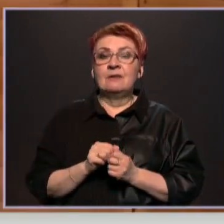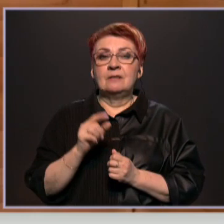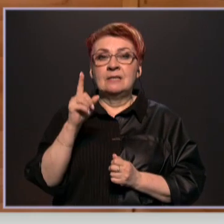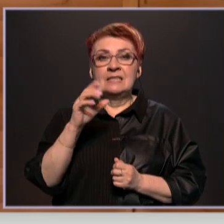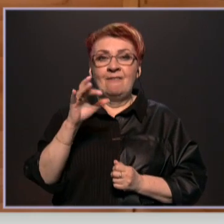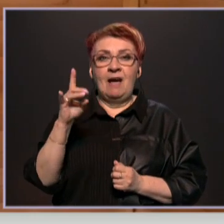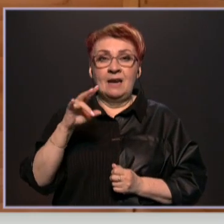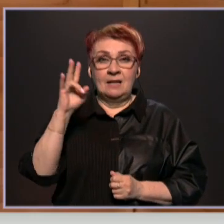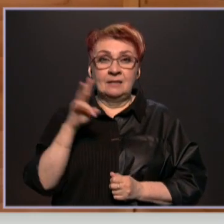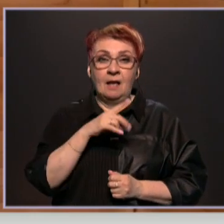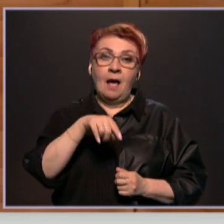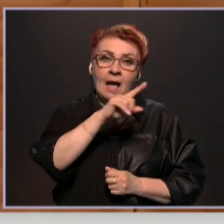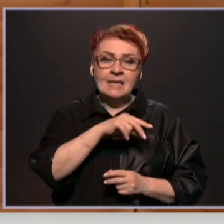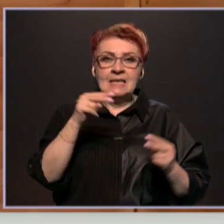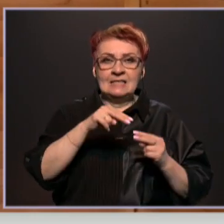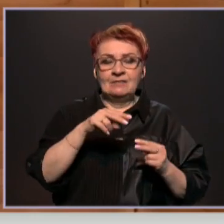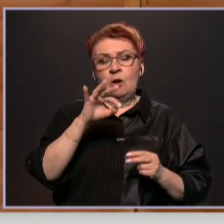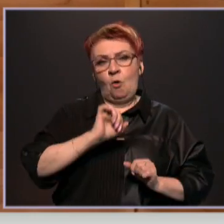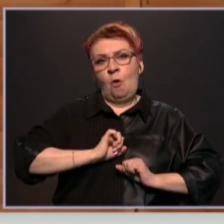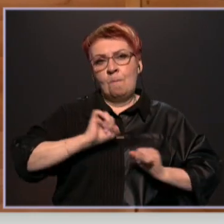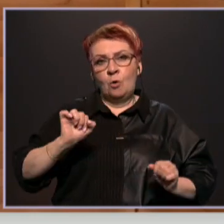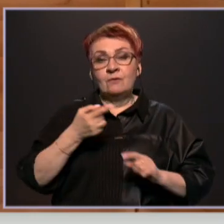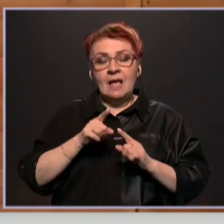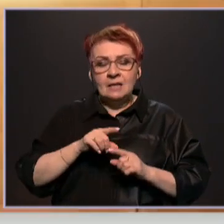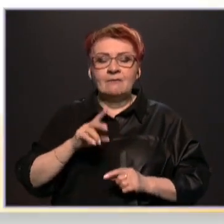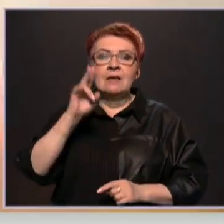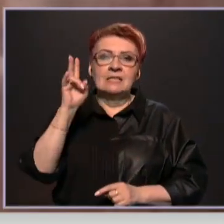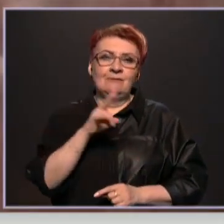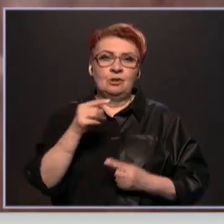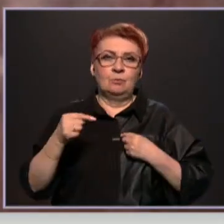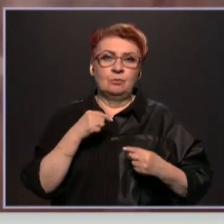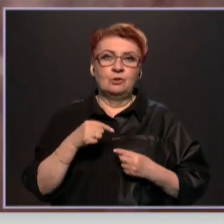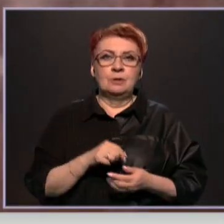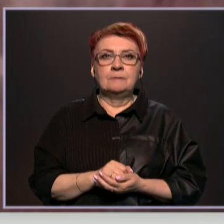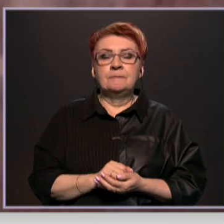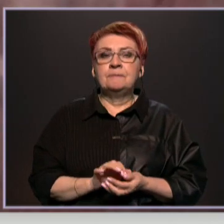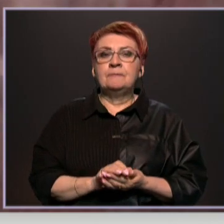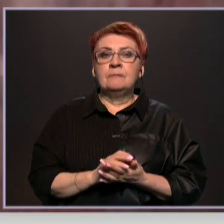Они же потом свидетельствовали и о подвиге этого священномученика Путина русскую Голгофу начался